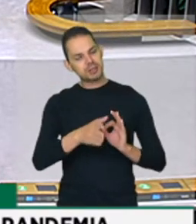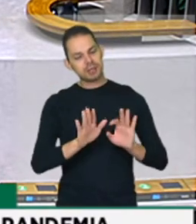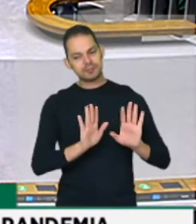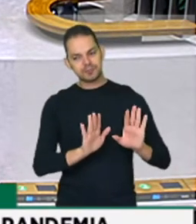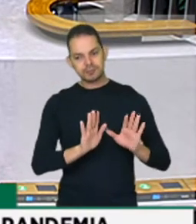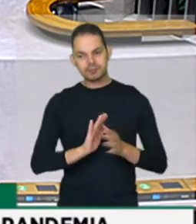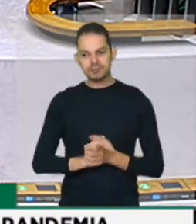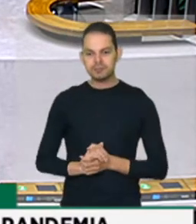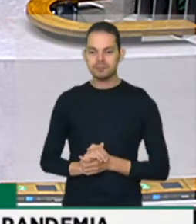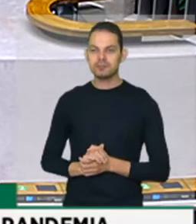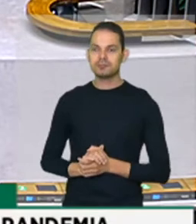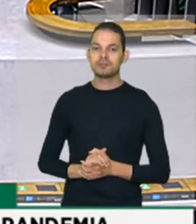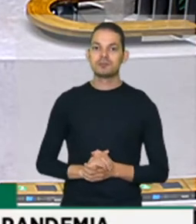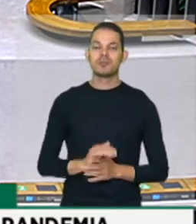EM VOTAÇÃO O SUBSTITUTIVO DO